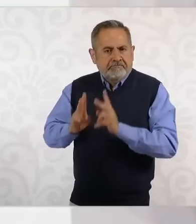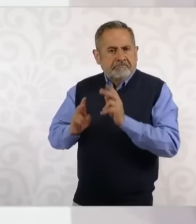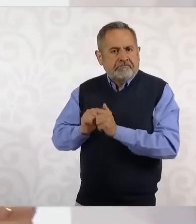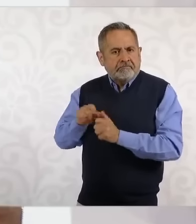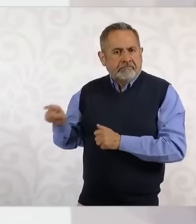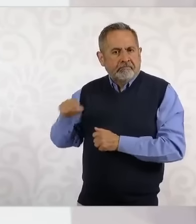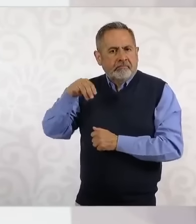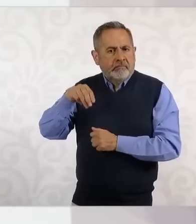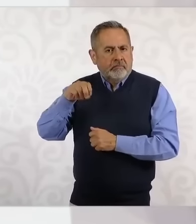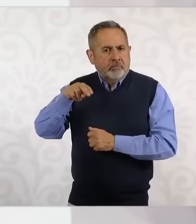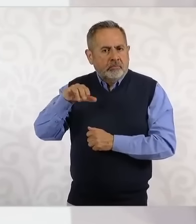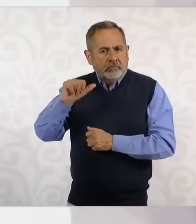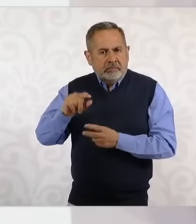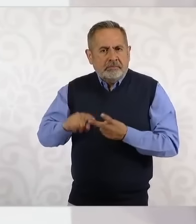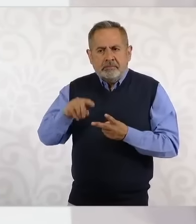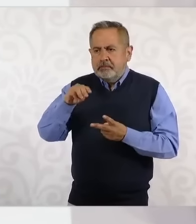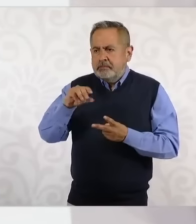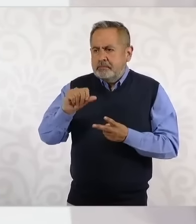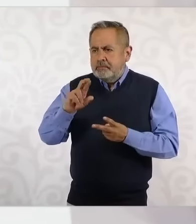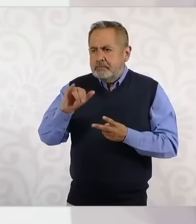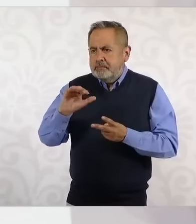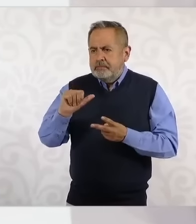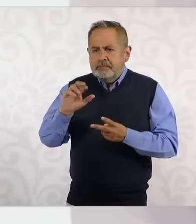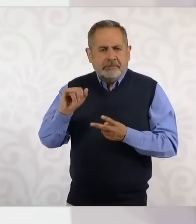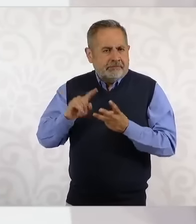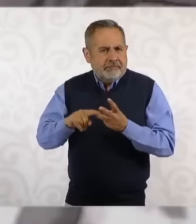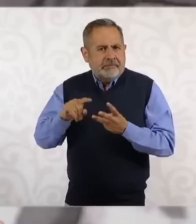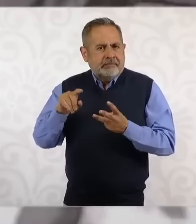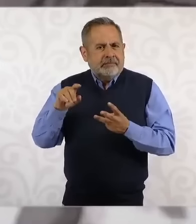a Marie Carmen y a Carlos Augusto, dicen, "A ver, vamos a sentarnos a ver cómo están esas